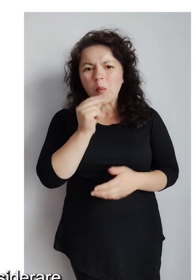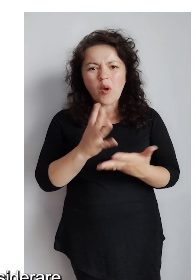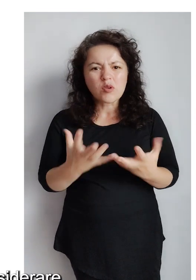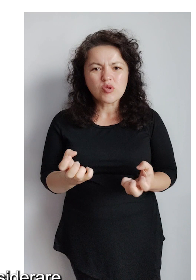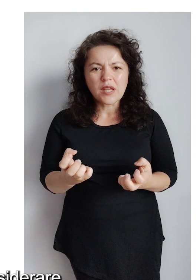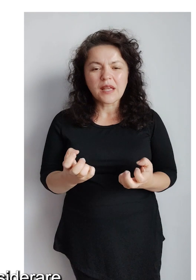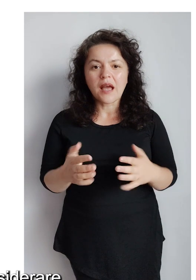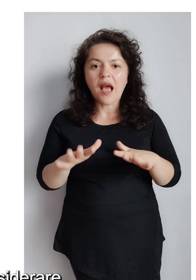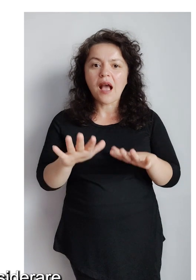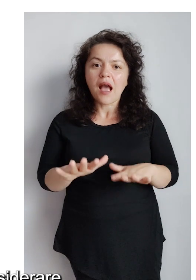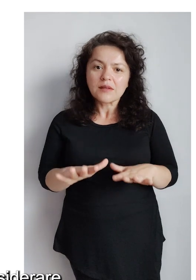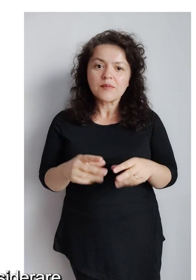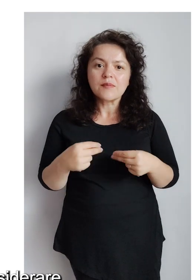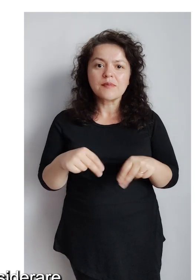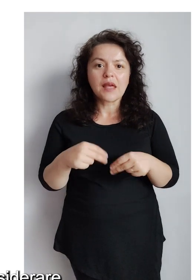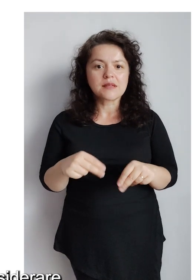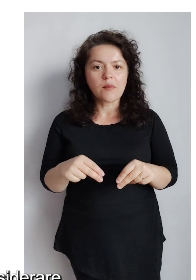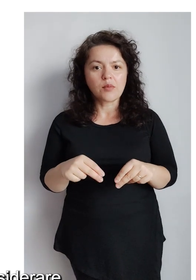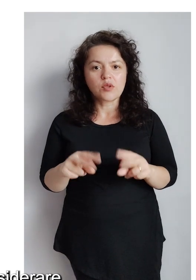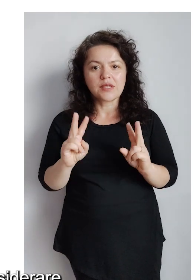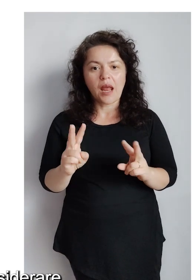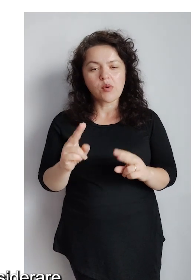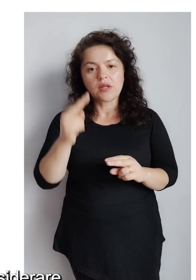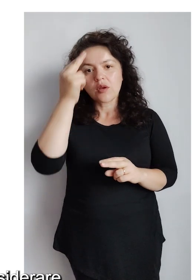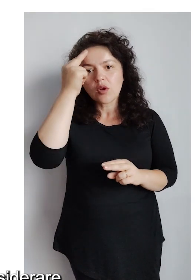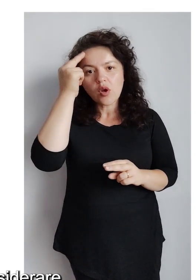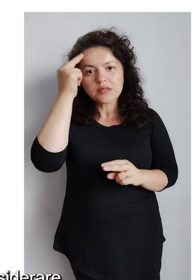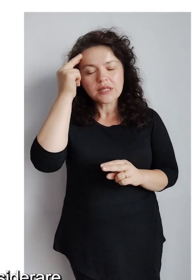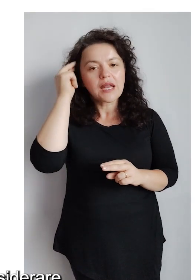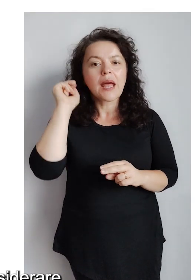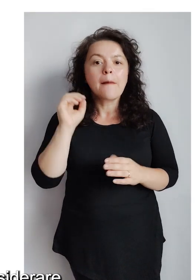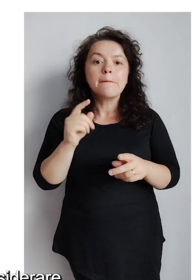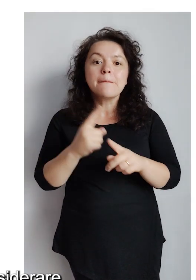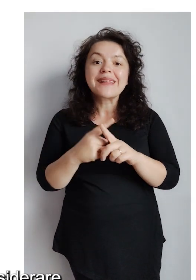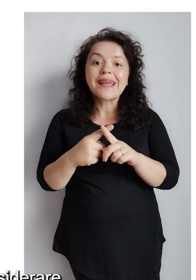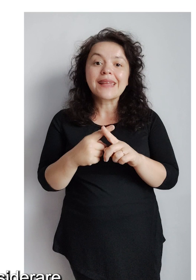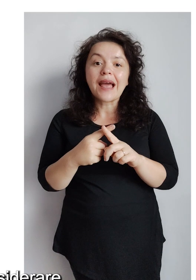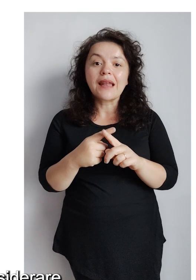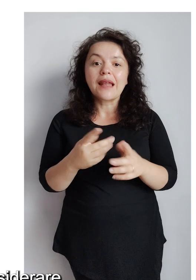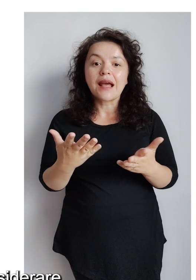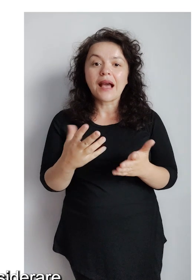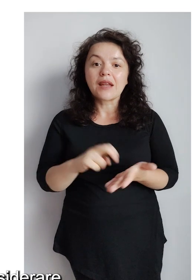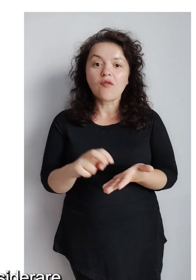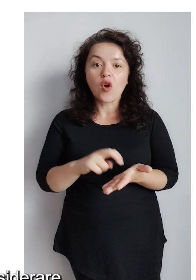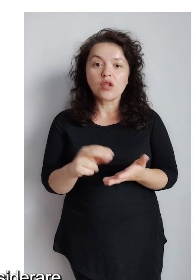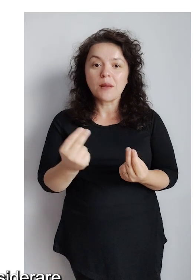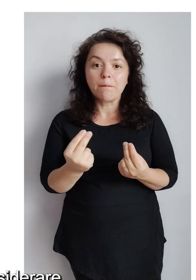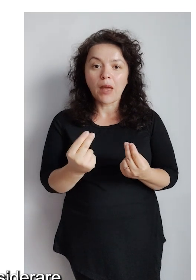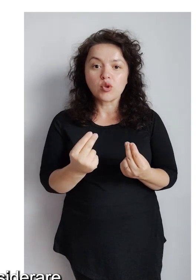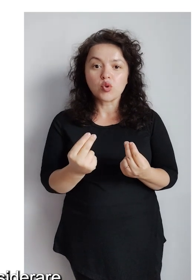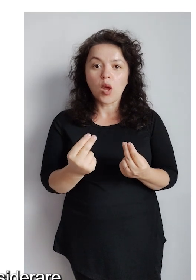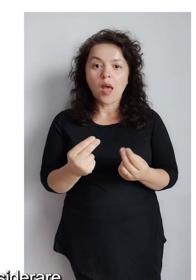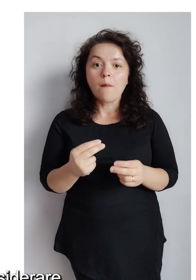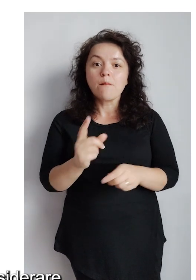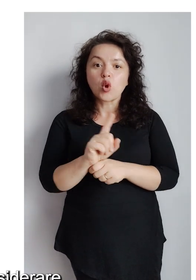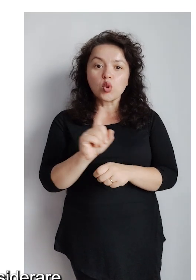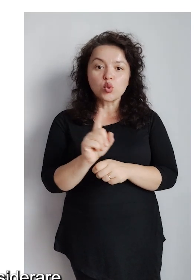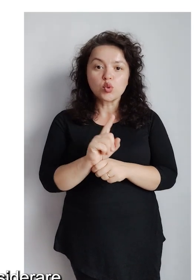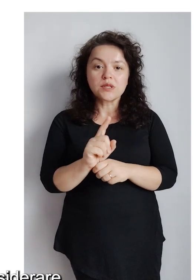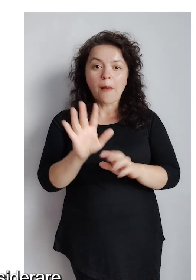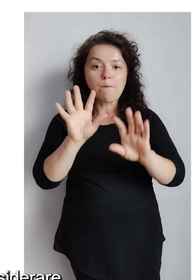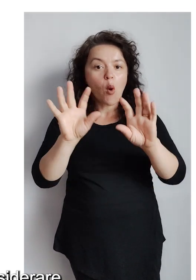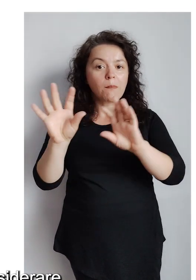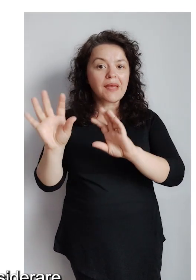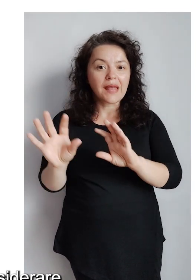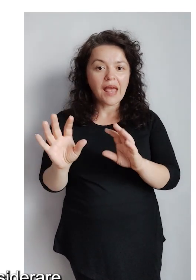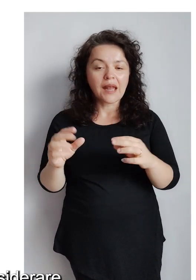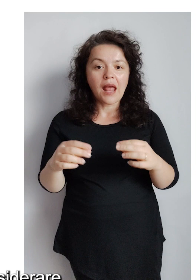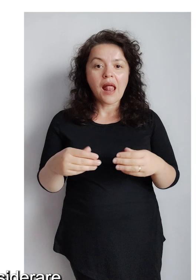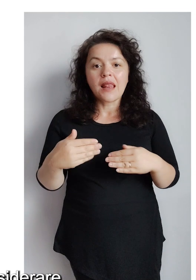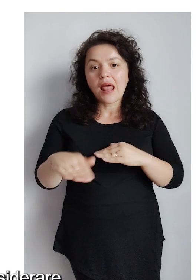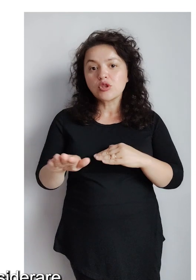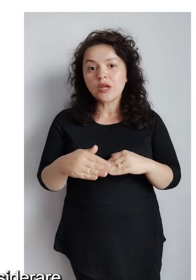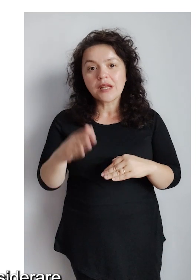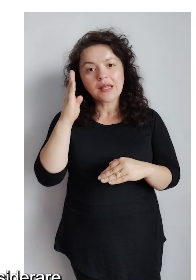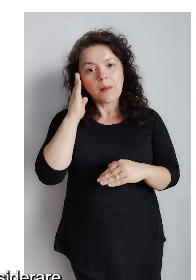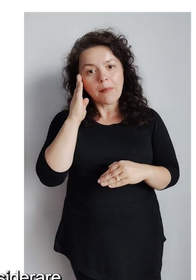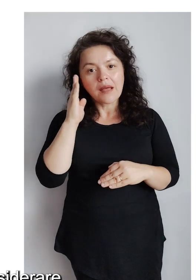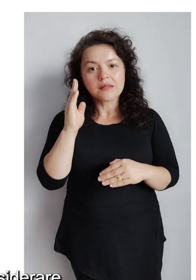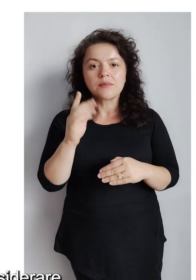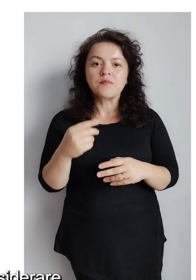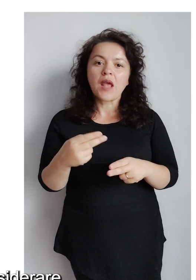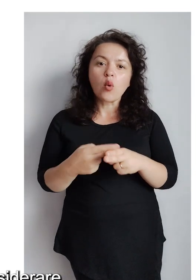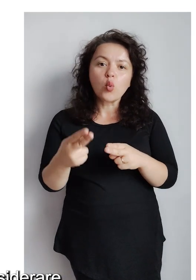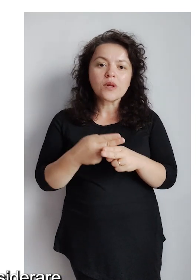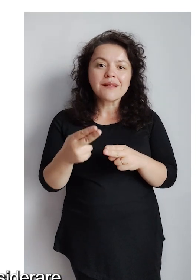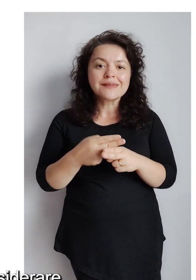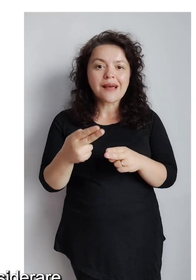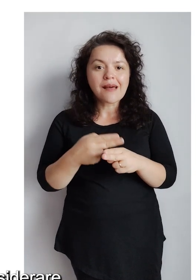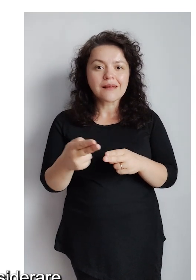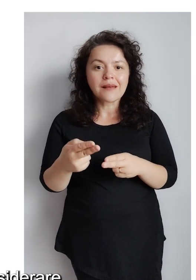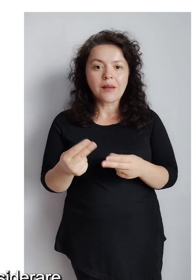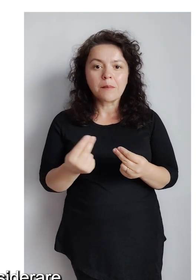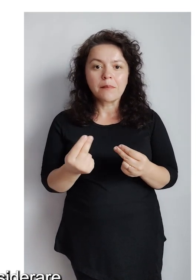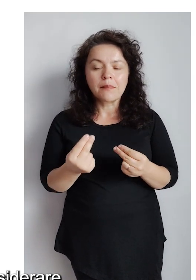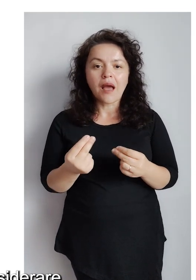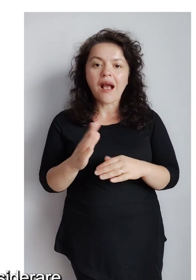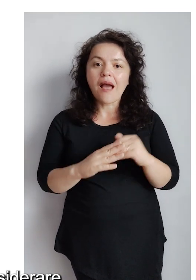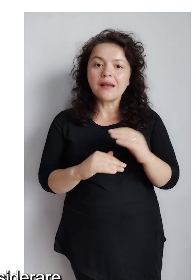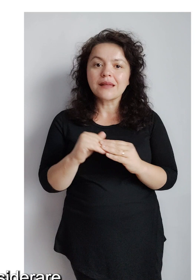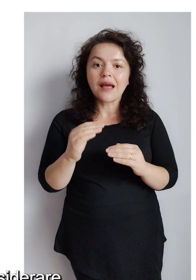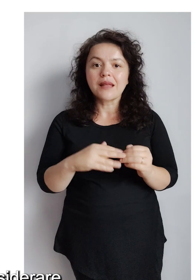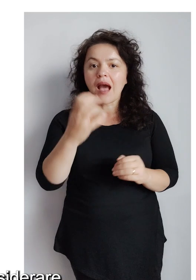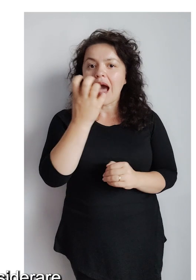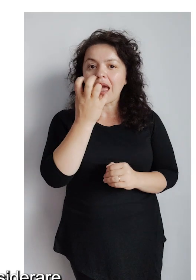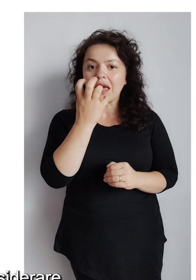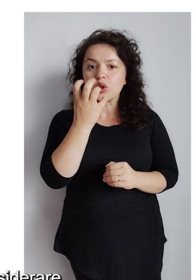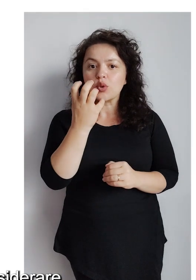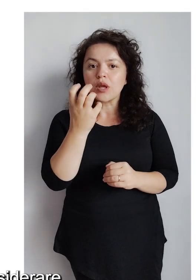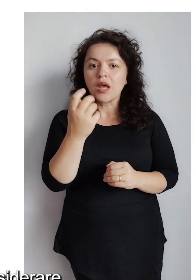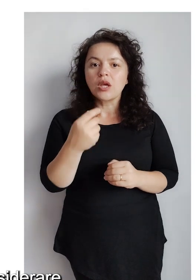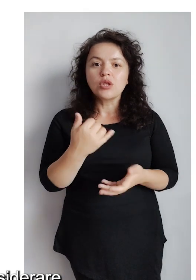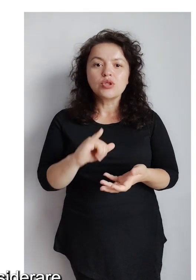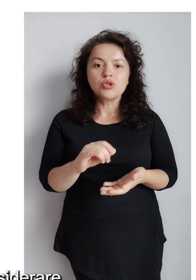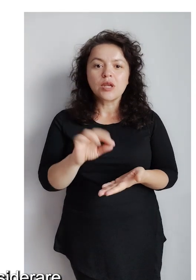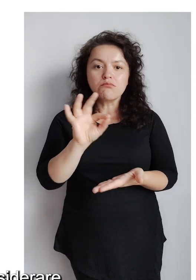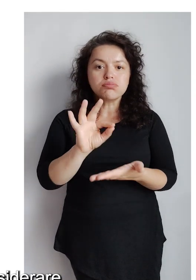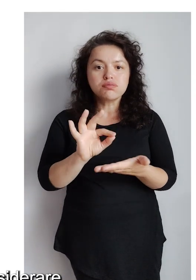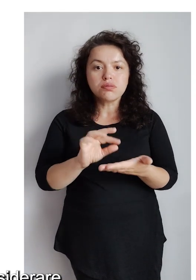Caz în care, de exemplu, trebuie să luăm în considerare materialele pe care le folosim pentru produse, mobilier, lenjerie de pad, chiar și materialele de curățare, precum și calitatea aerului și ingredientele alimentelor